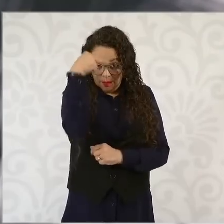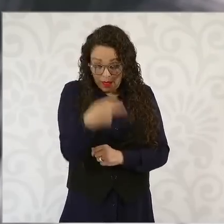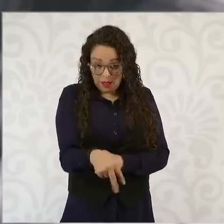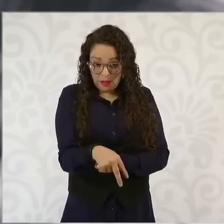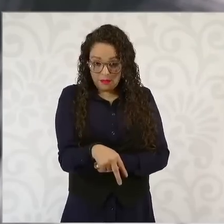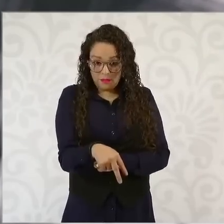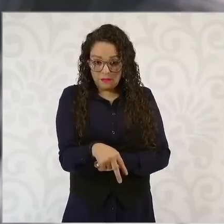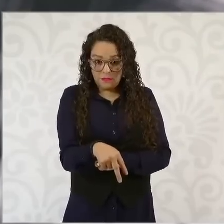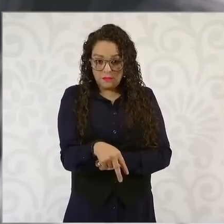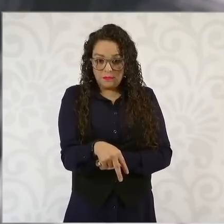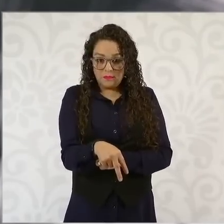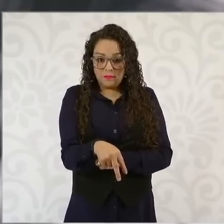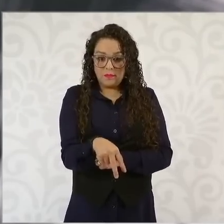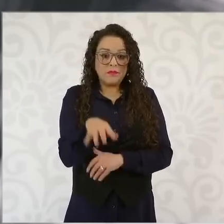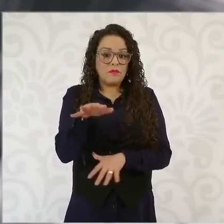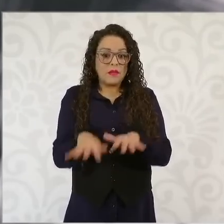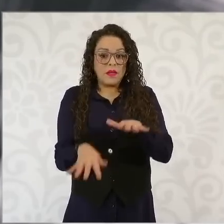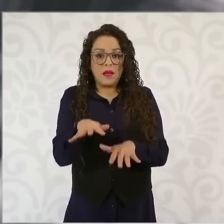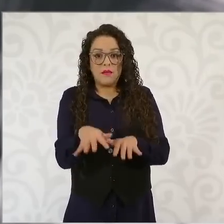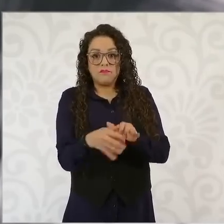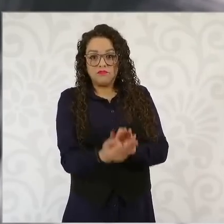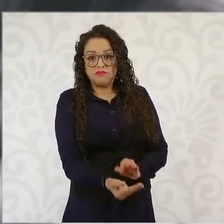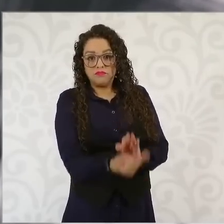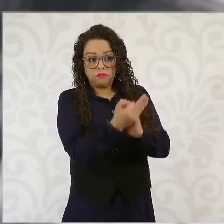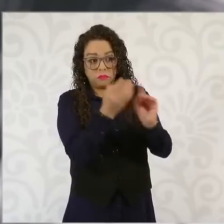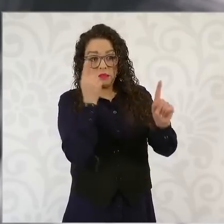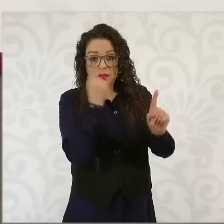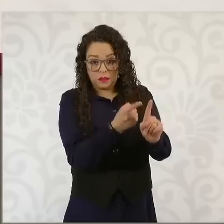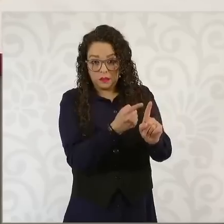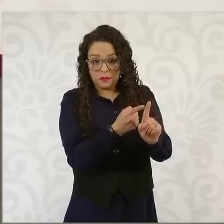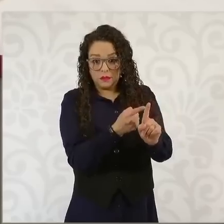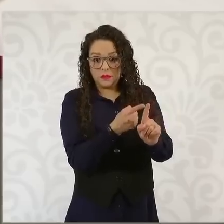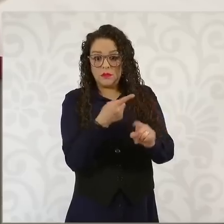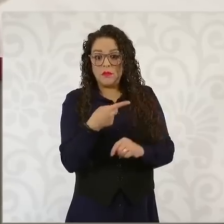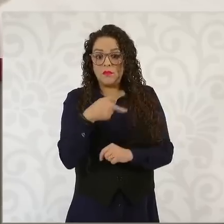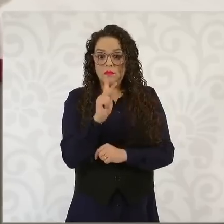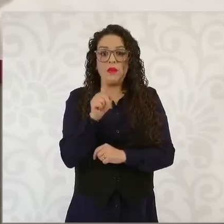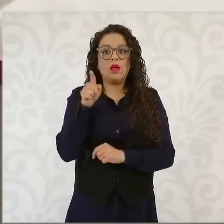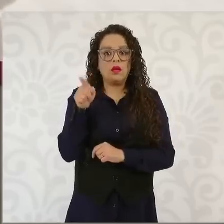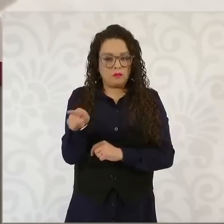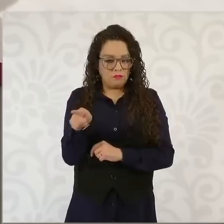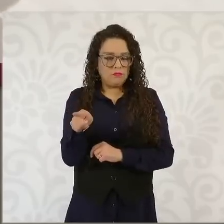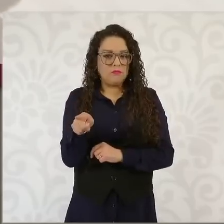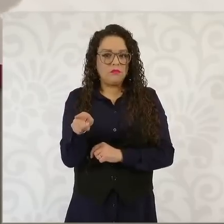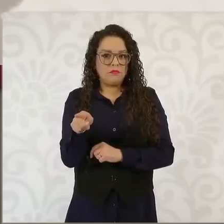pero también hubo inversión privada empresarios nacionales y la otra muy importante es que se